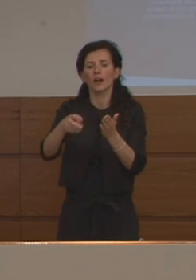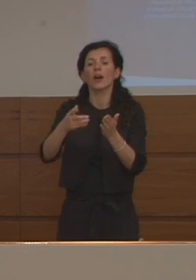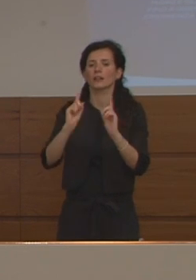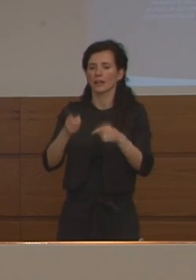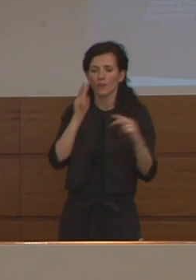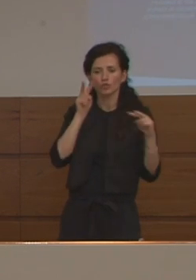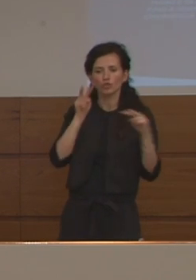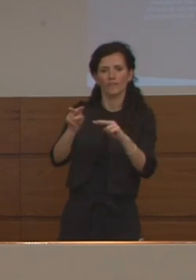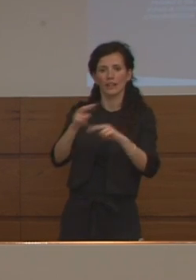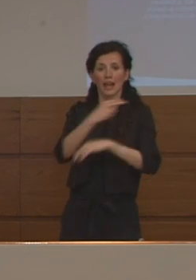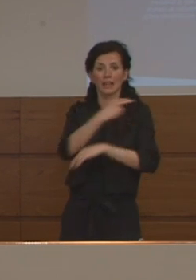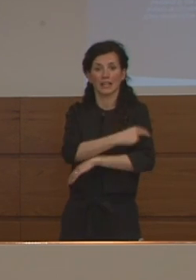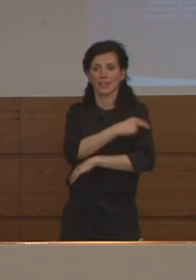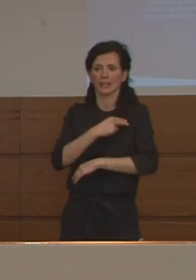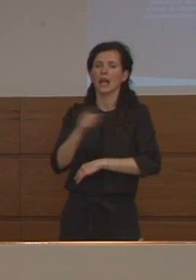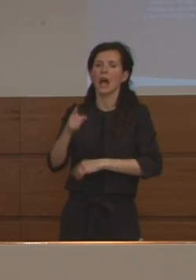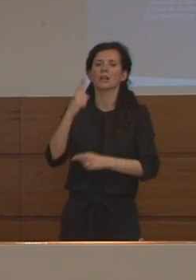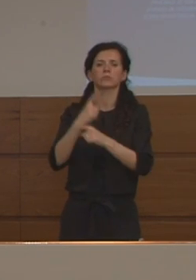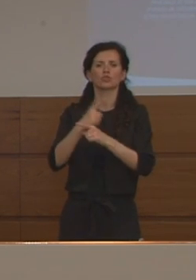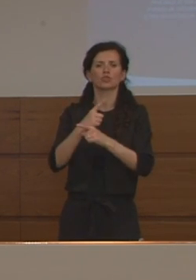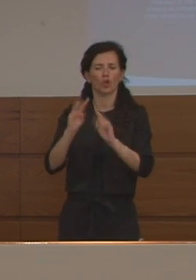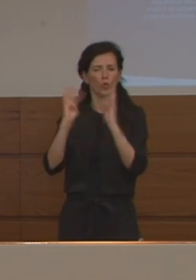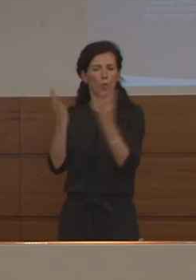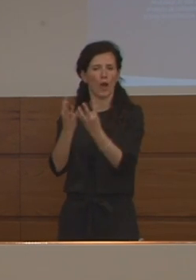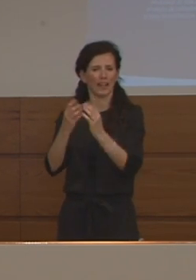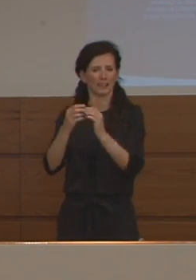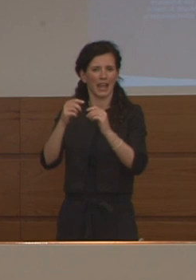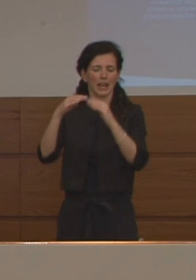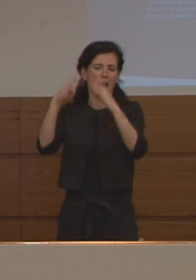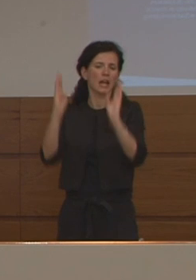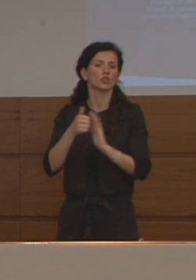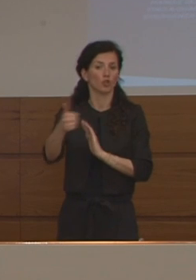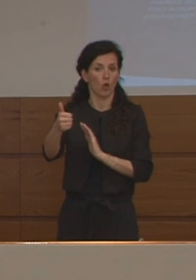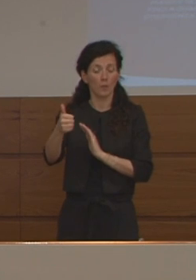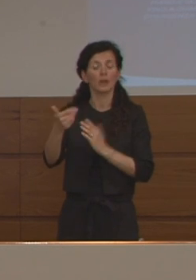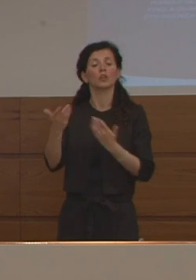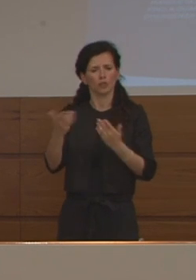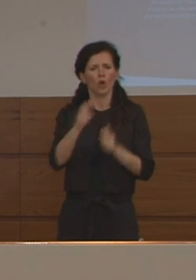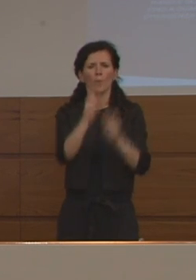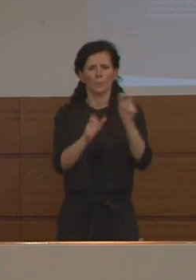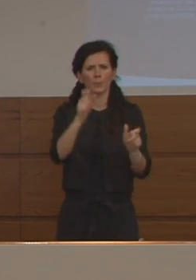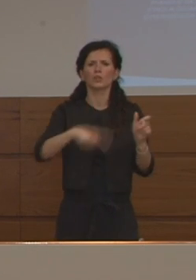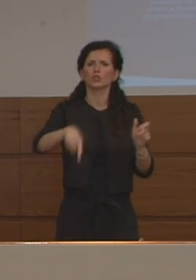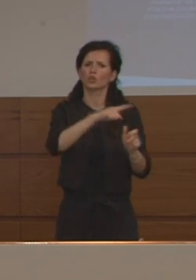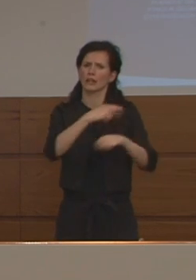sanitaria e l'isolamento, ci sarà del personale sanitario che assisterà i migranti.